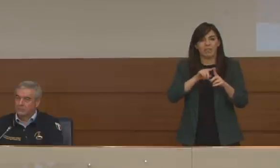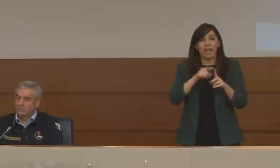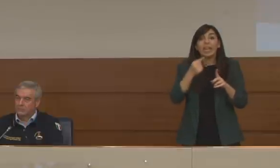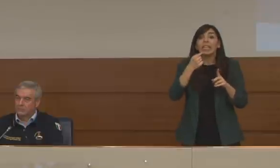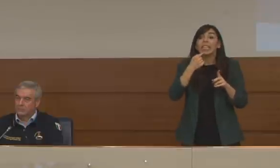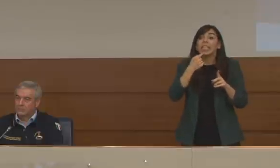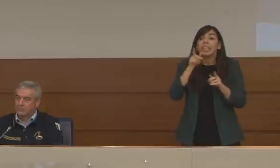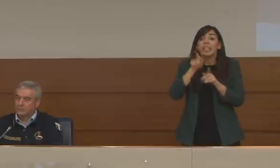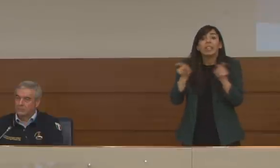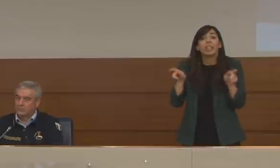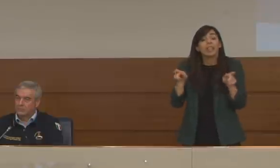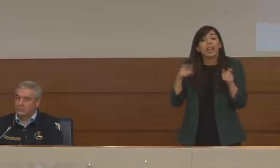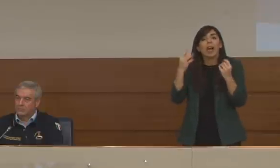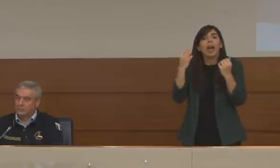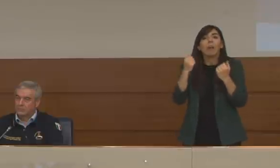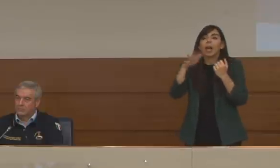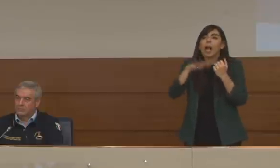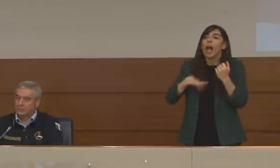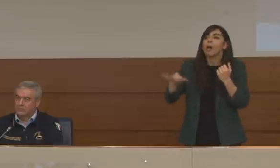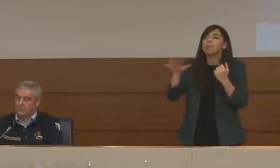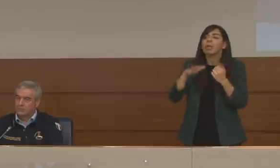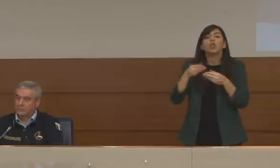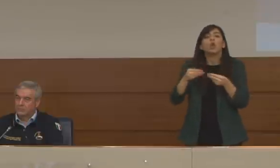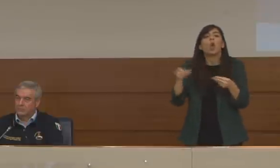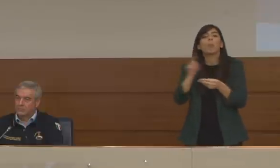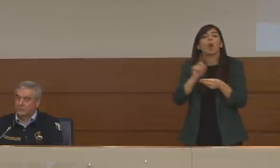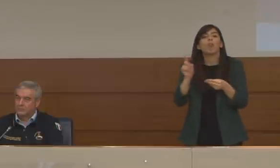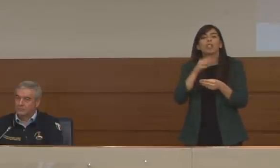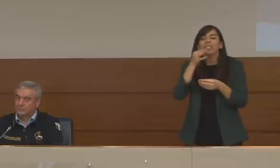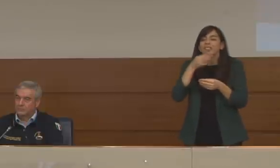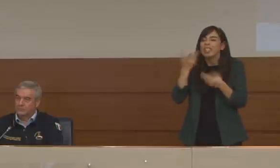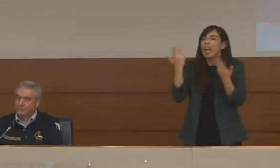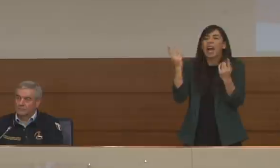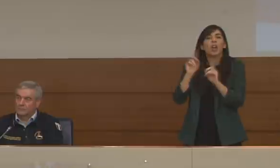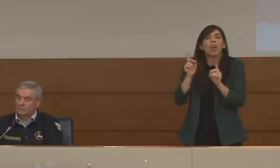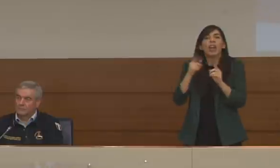diciamo, in un ambiente non professionale e quindi non è professionalmente esposto